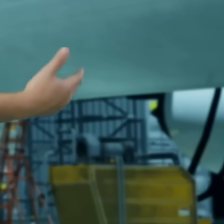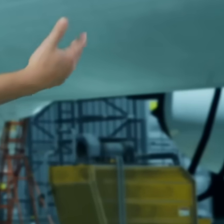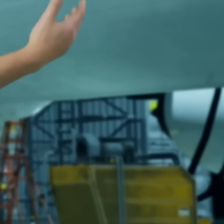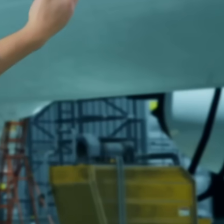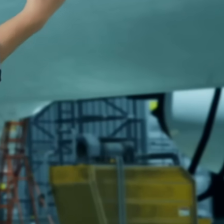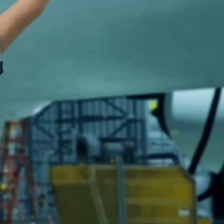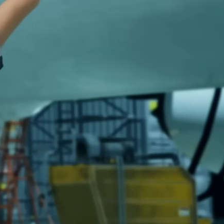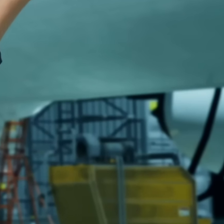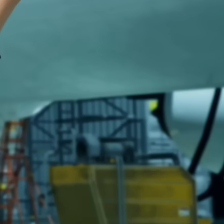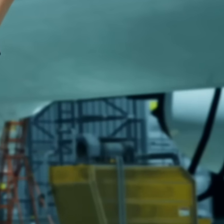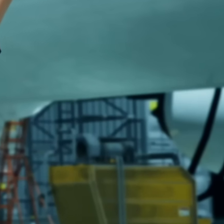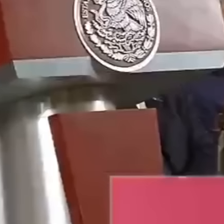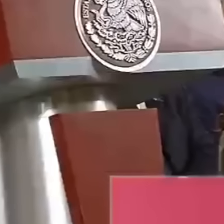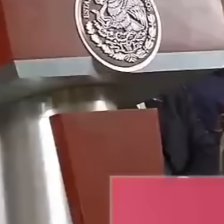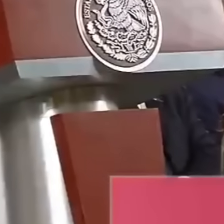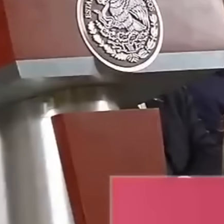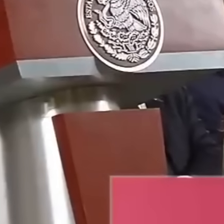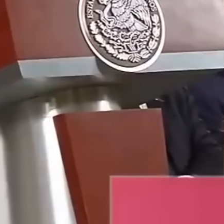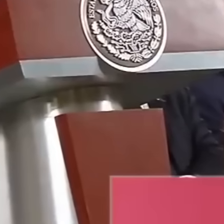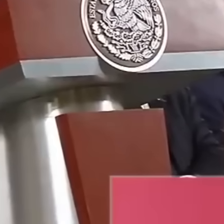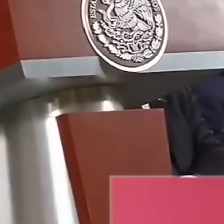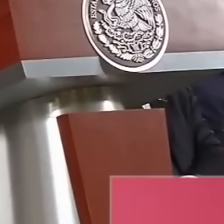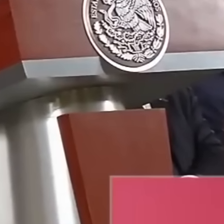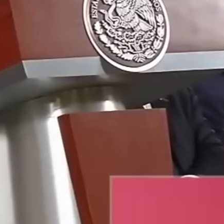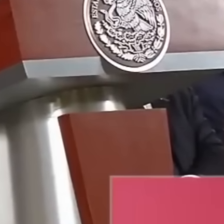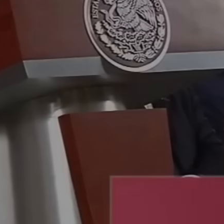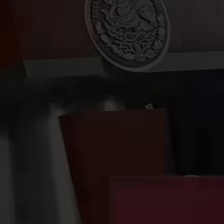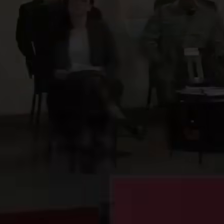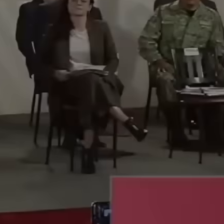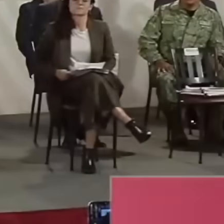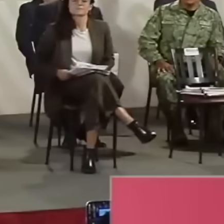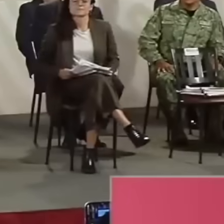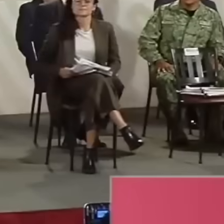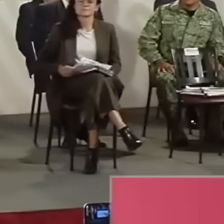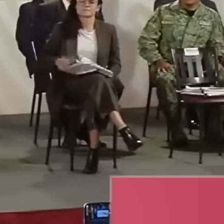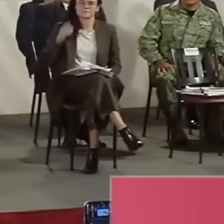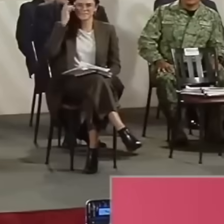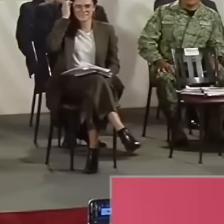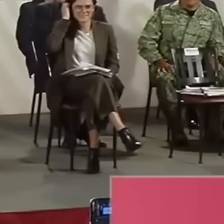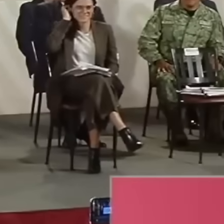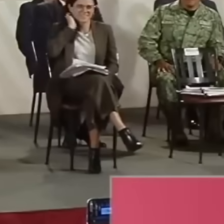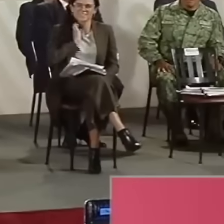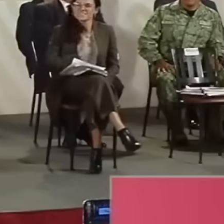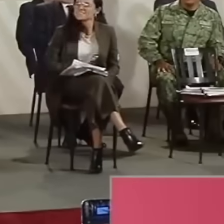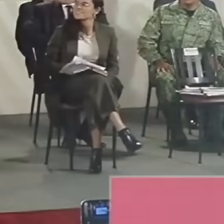[Música] [Aplausos] [Música] El expresidente Andrés Manuel López Obrador logró recuperar la aerolínea que estaba